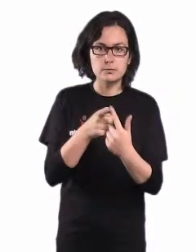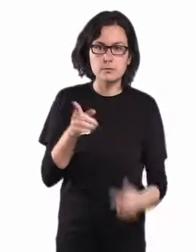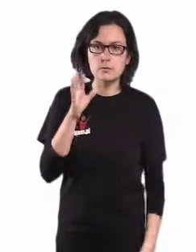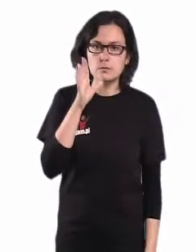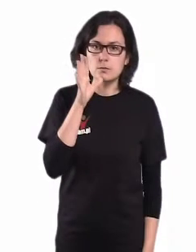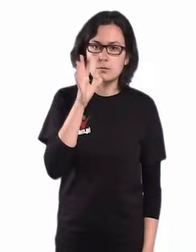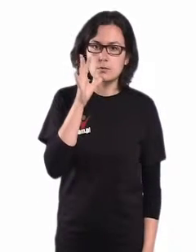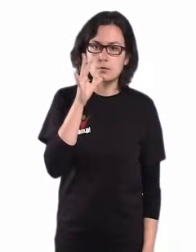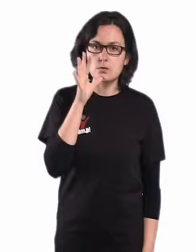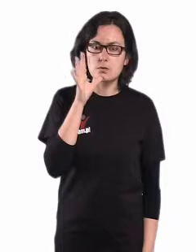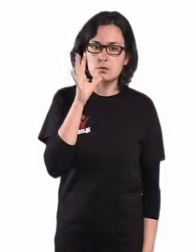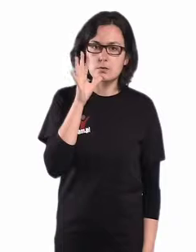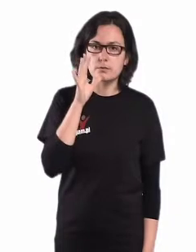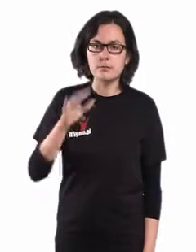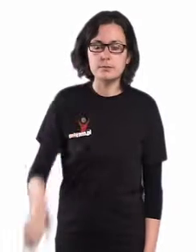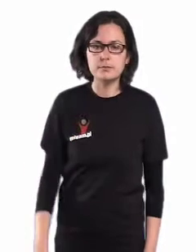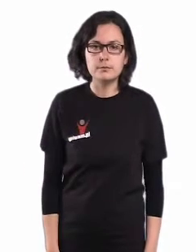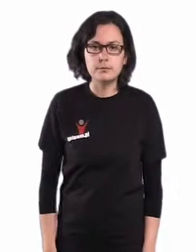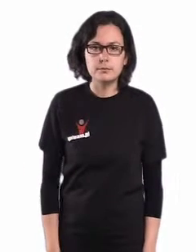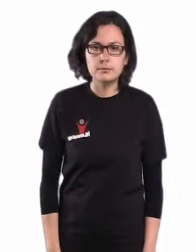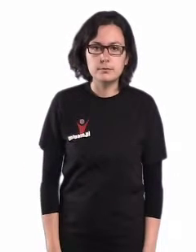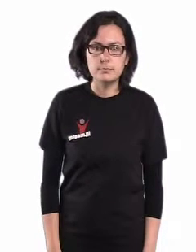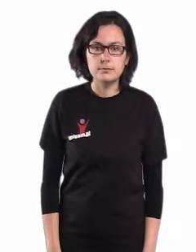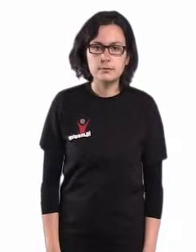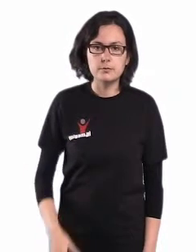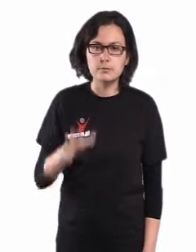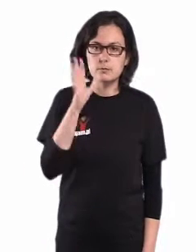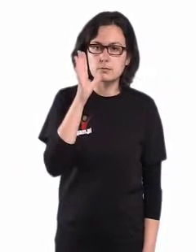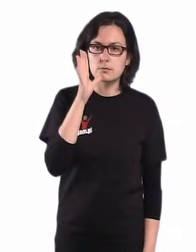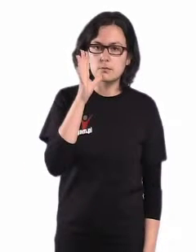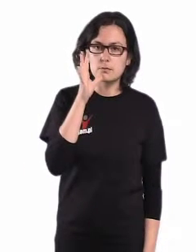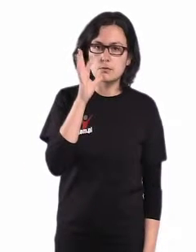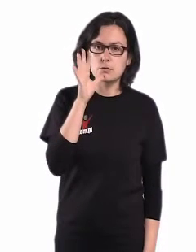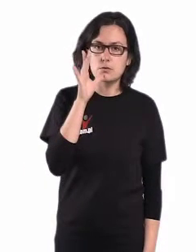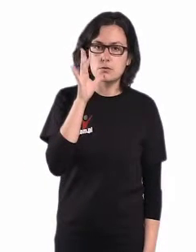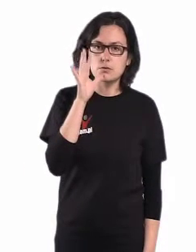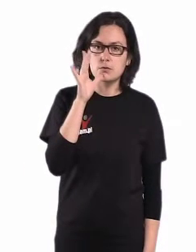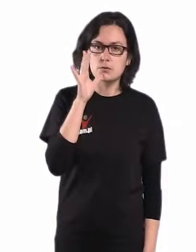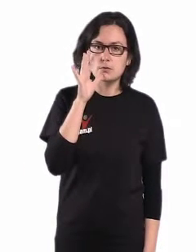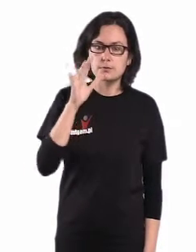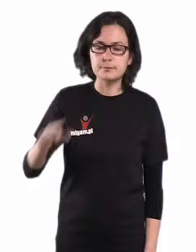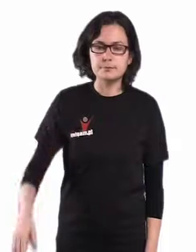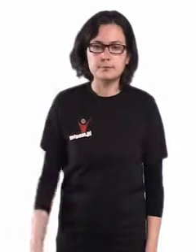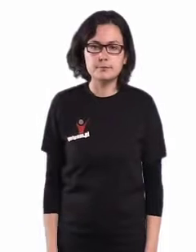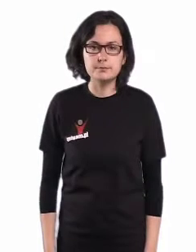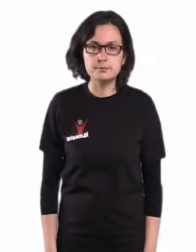2: Mother / Mom